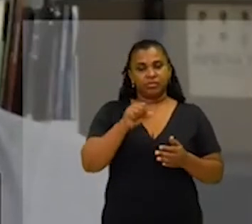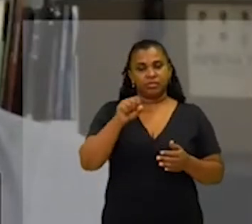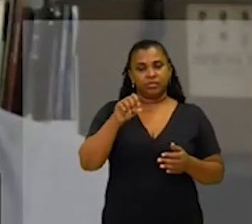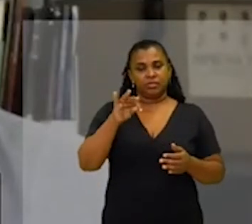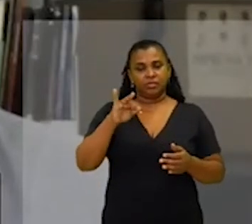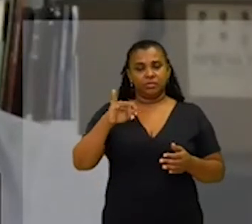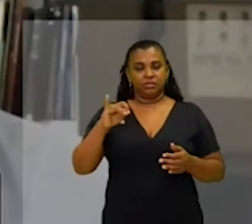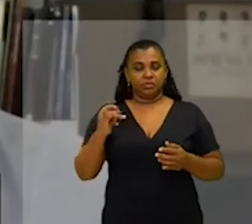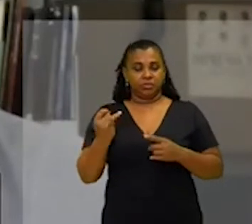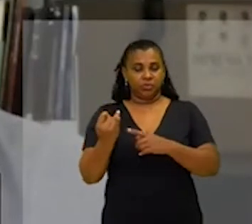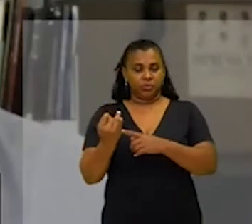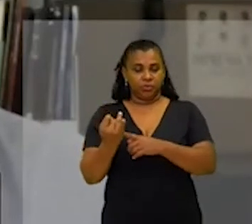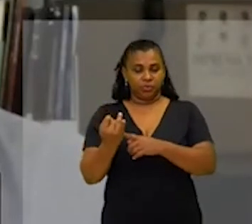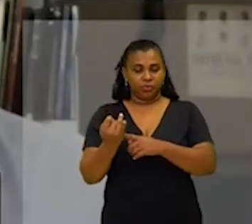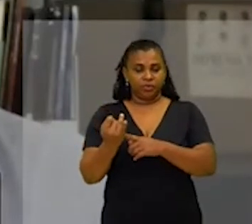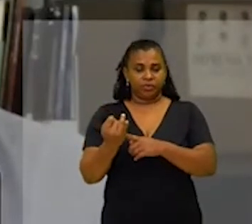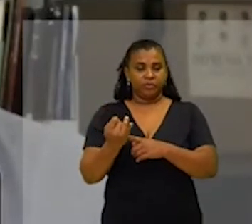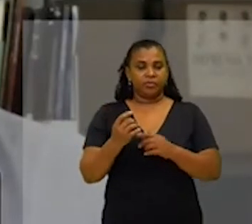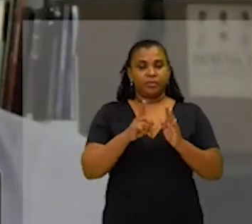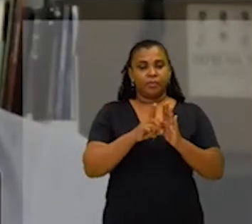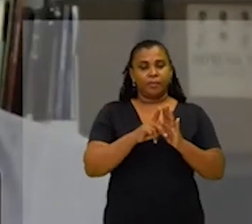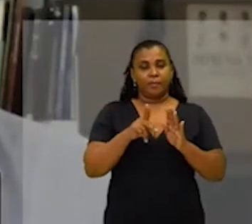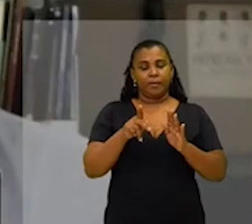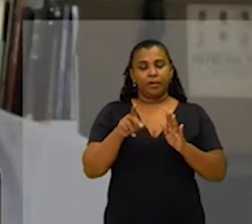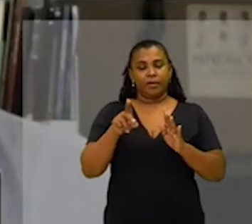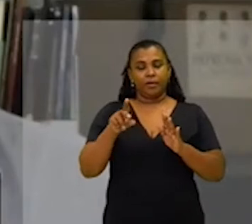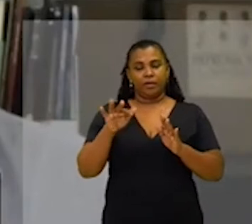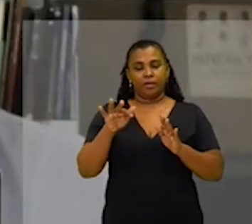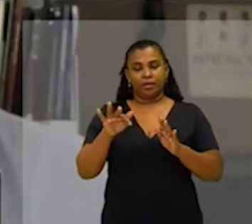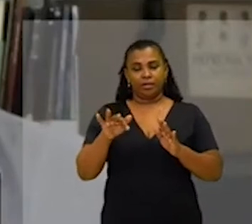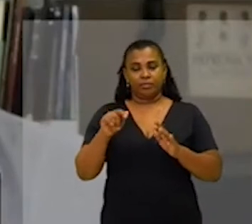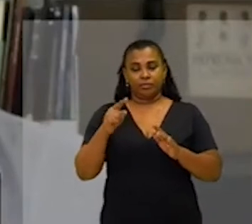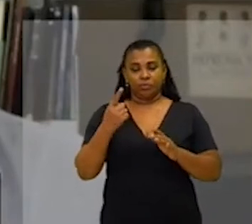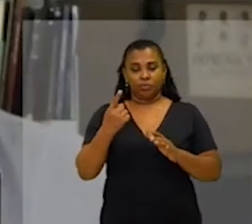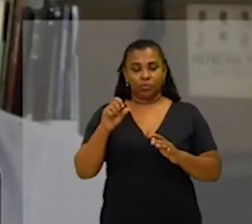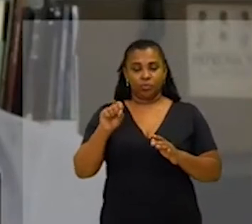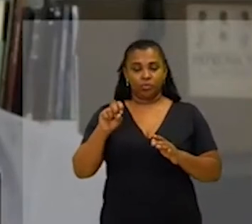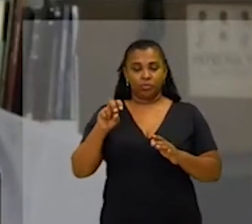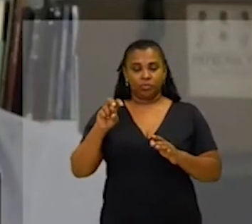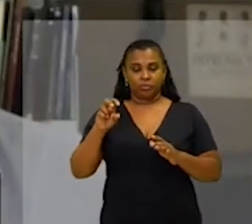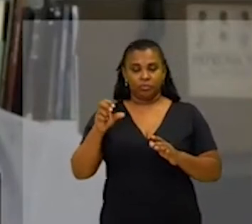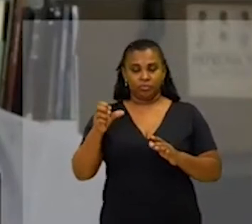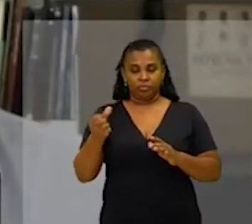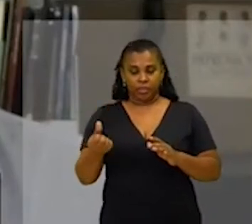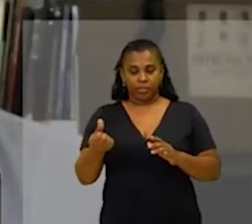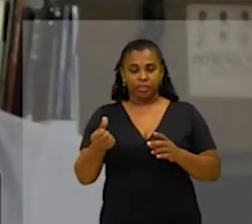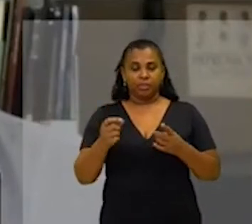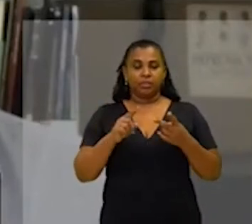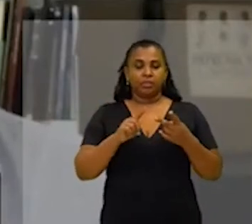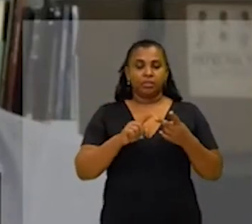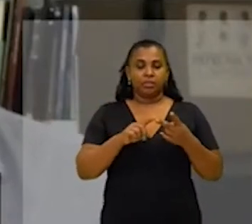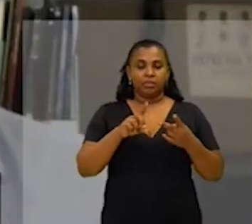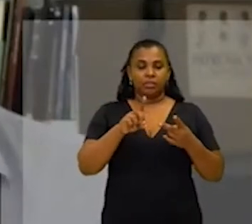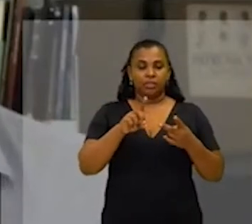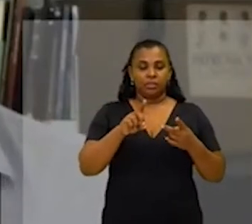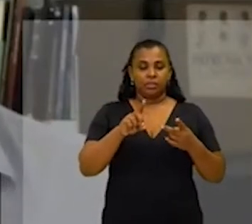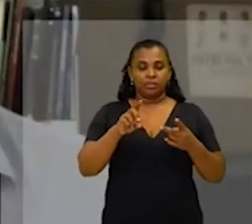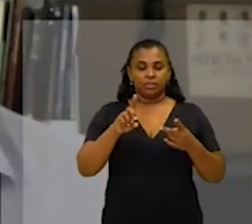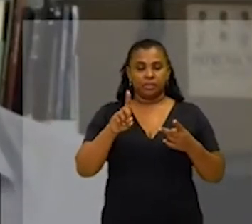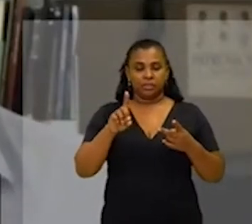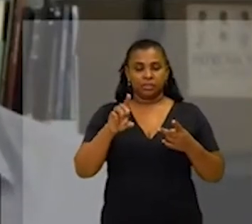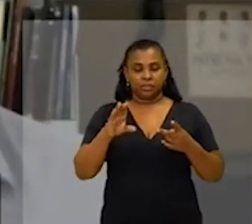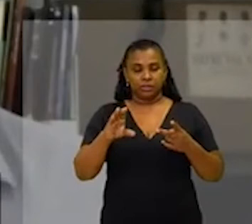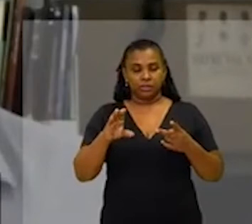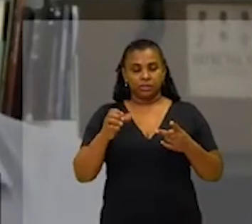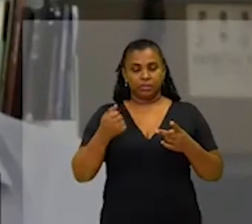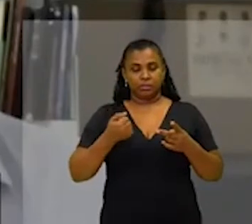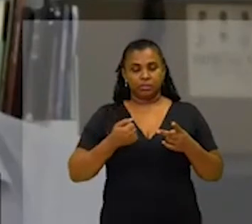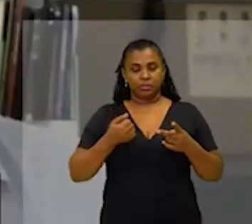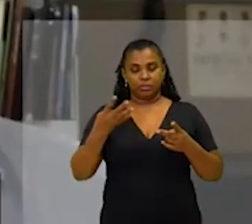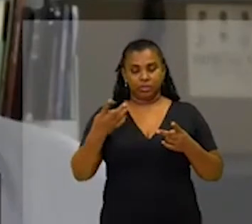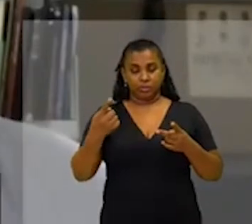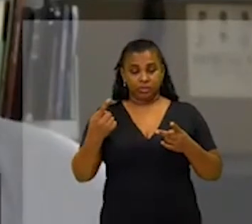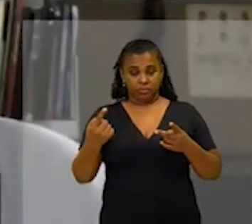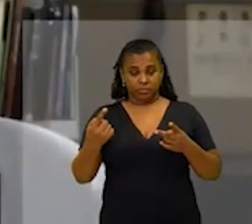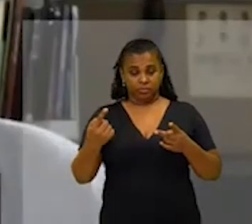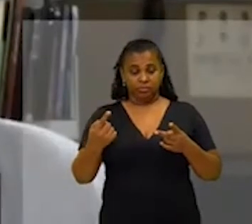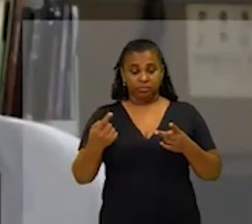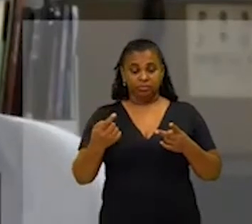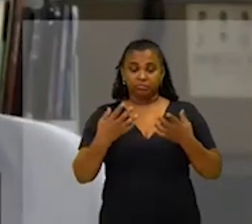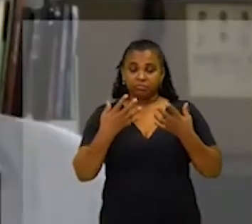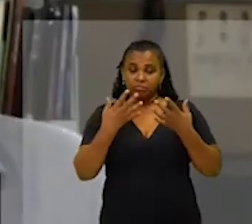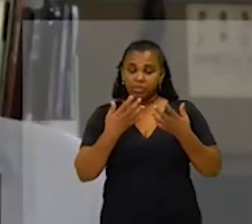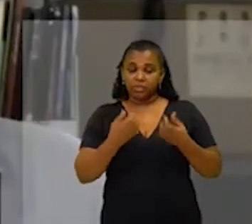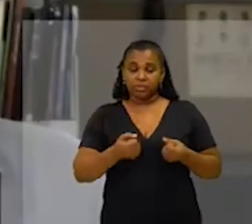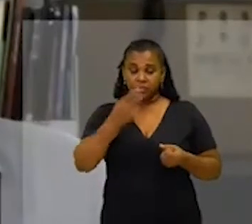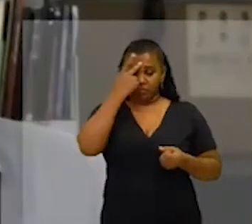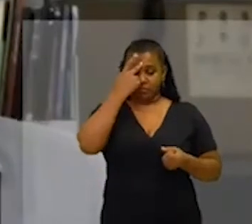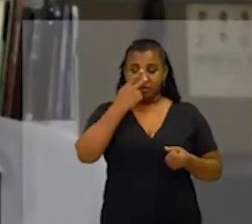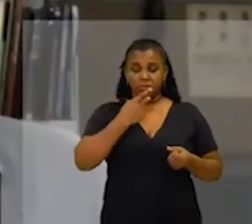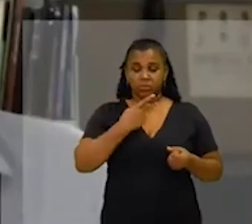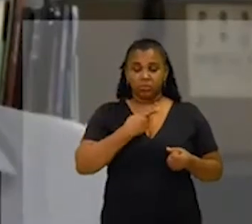186 e também na ADC nº 41 que ele conhece tanto a autodeclaração como é aquele identificação como